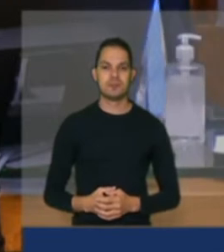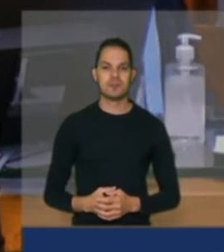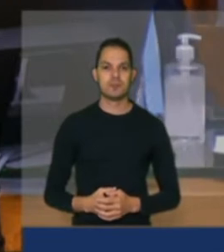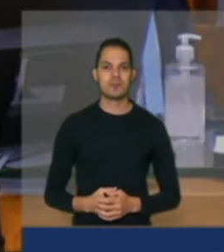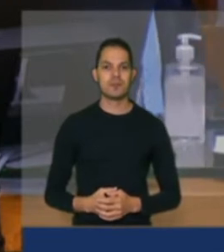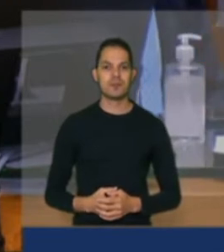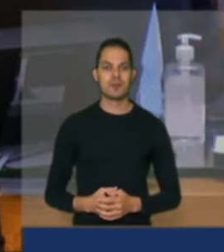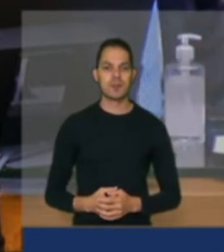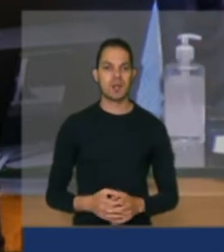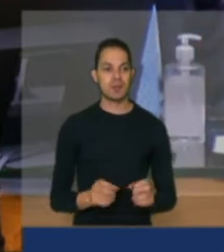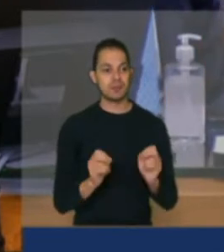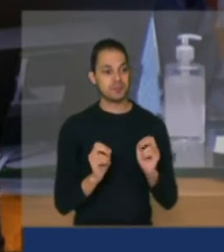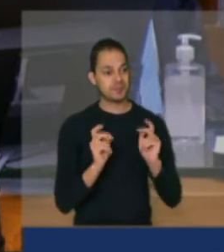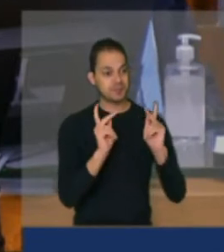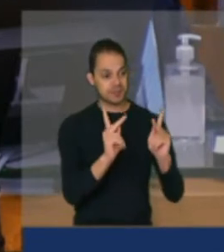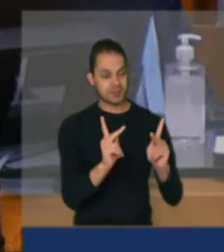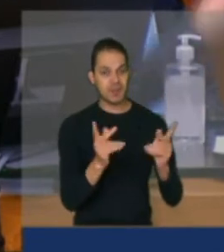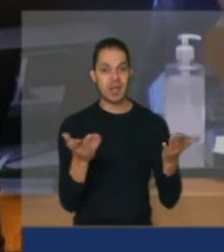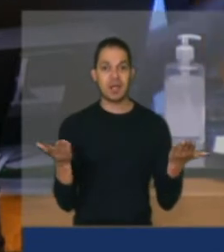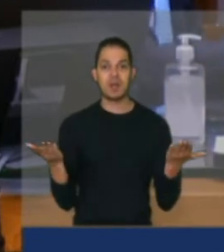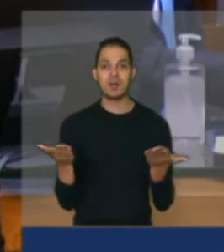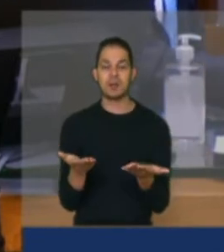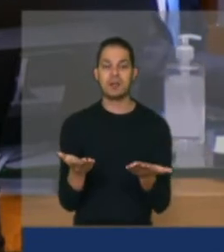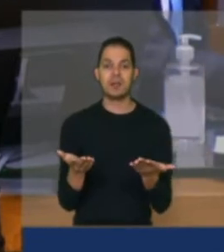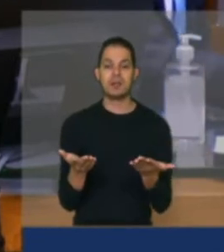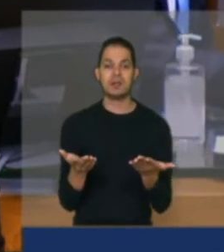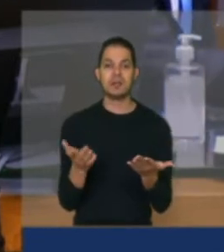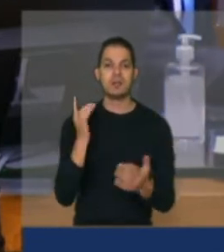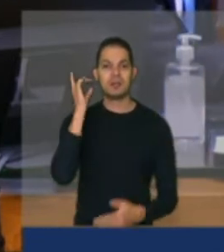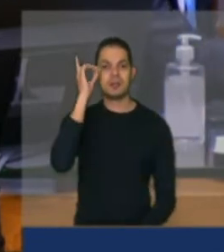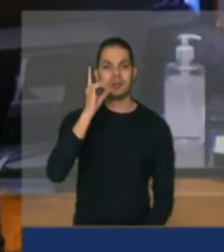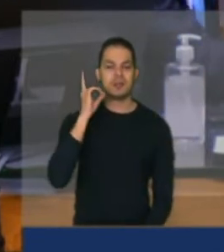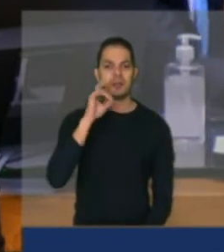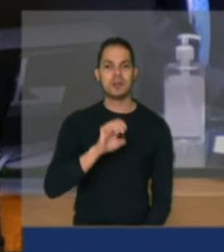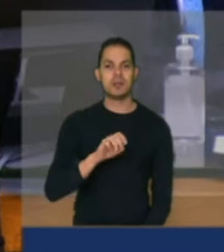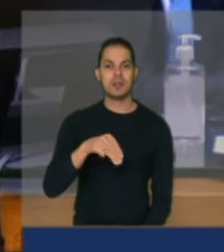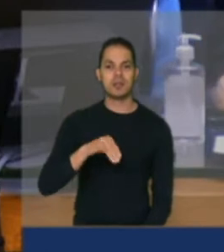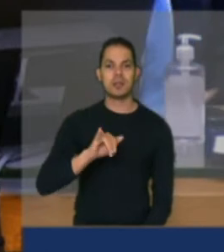SÃO PAULO. E AGORA NÓS VAMOS AO DEPUTADO EM IDO INHO E LOGO EM SEGUIDA AO DEPUTADO MARCEL